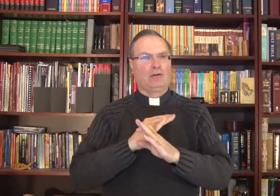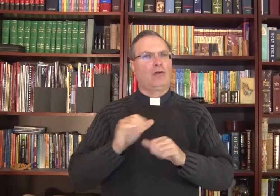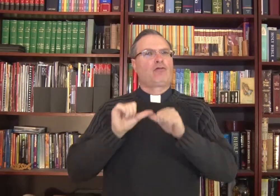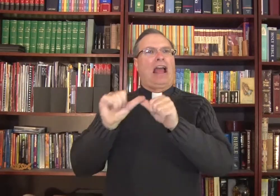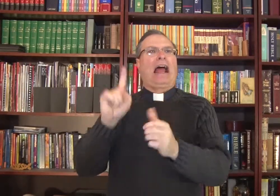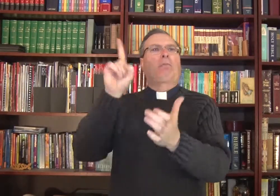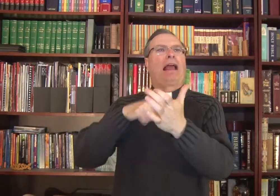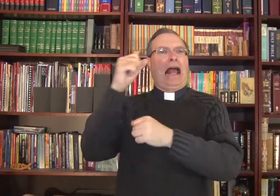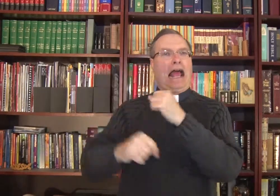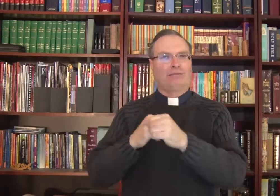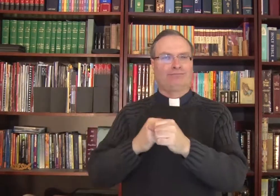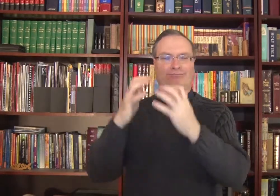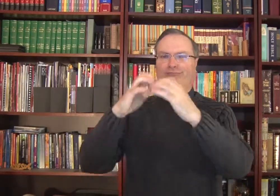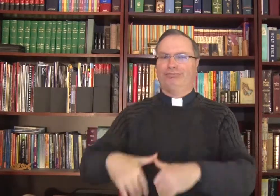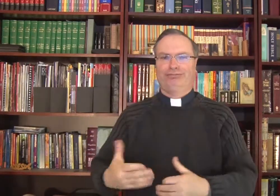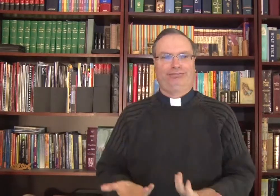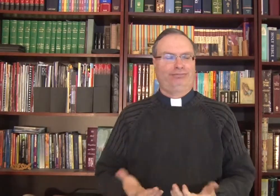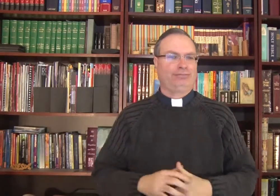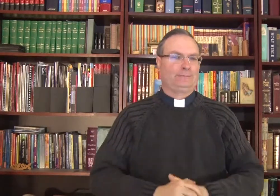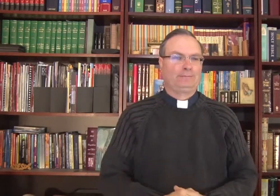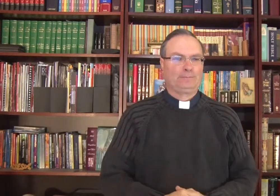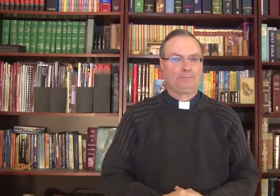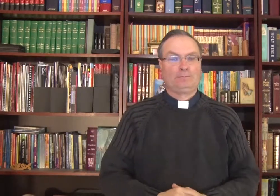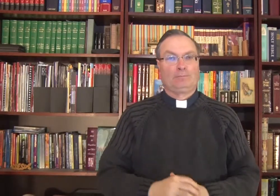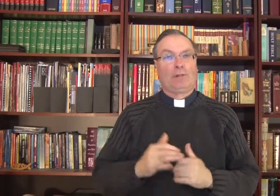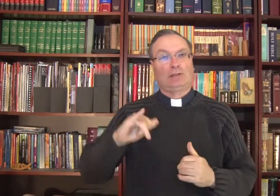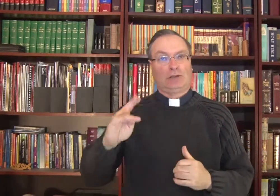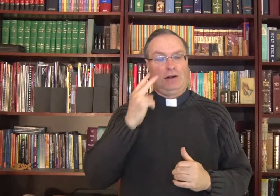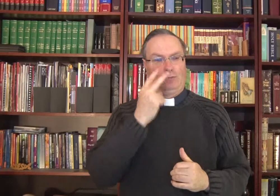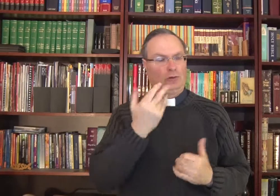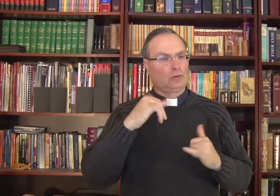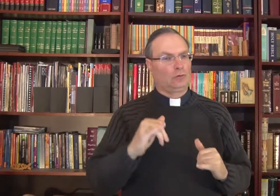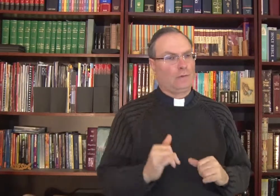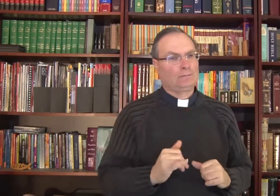durerait mille ans, mais tombait en ruine. Jean voyait: